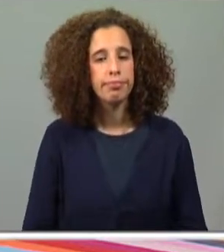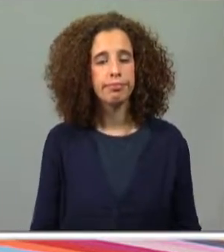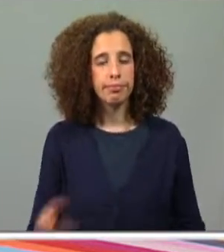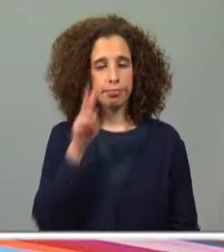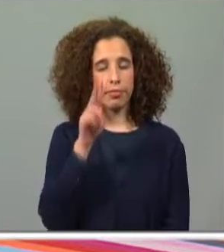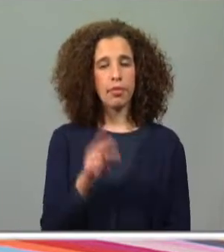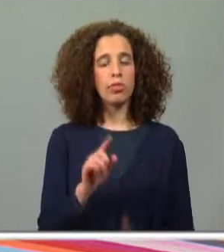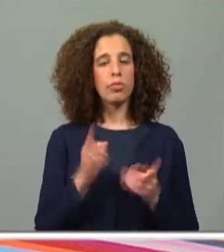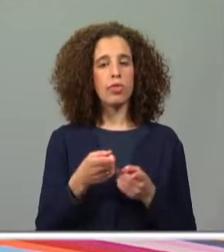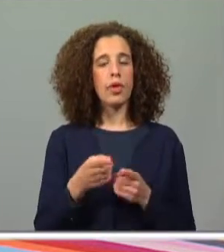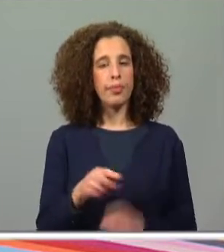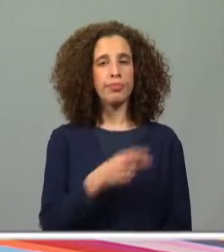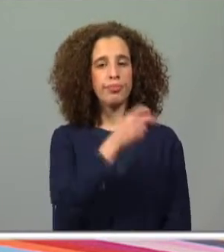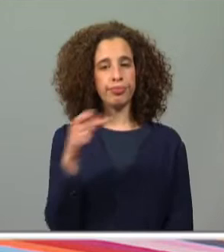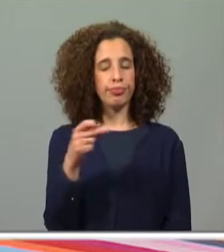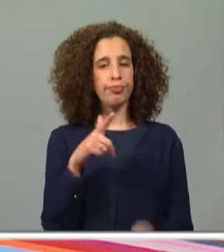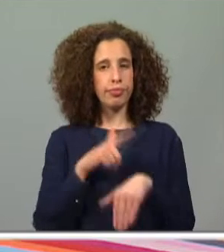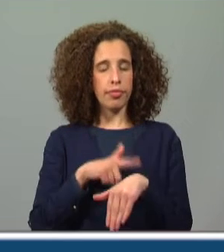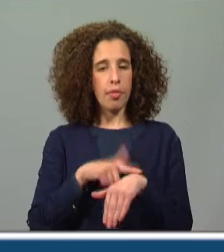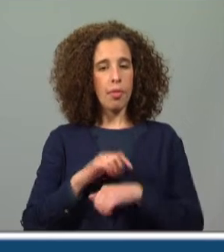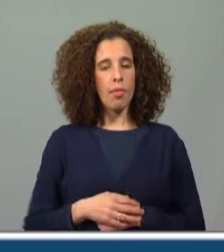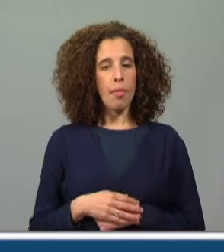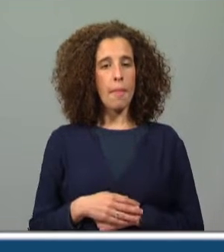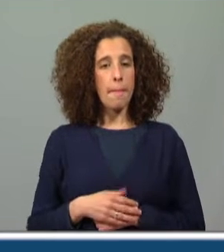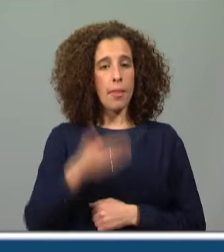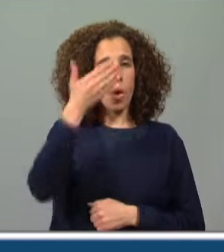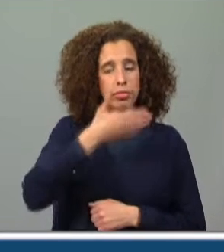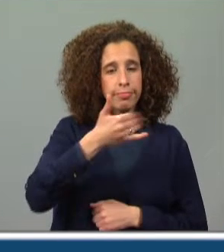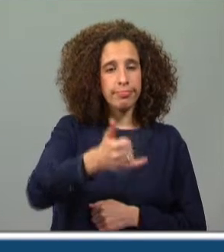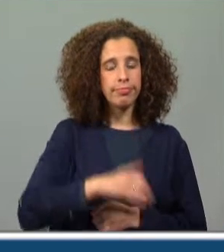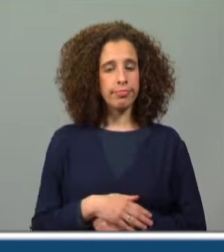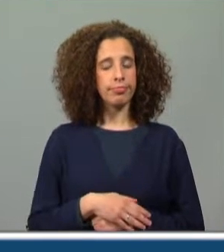começamos pelas expressões temporais repara no dia seguinte vai aparecer aqui 我們從時間表達式開始第二天修復會出現在這裡